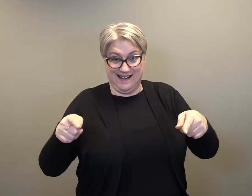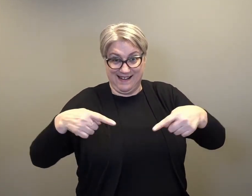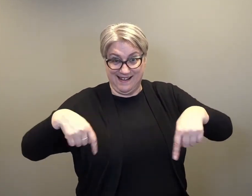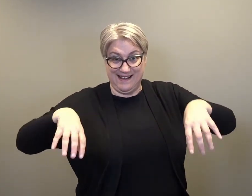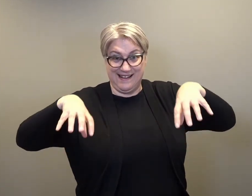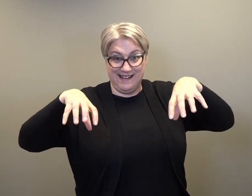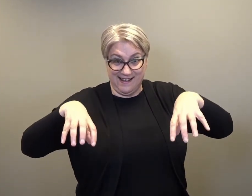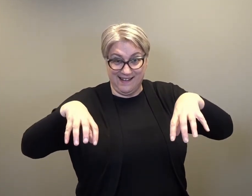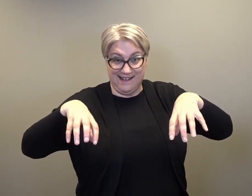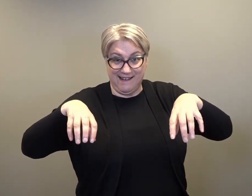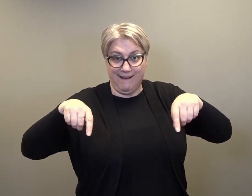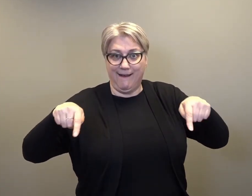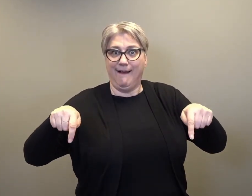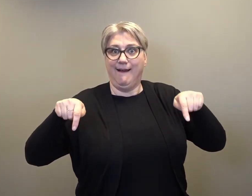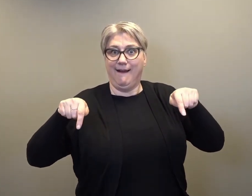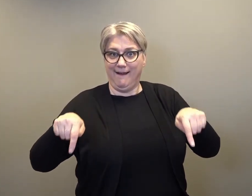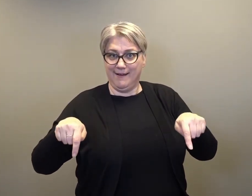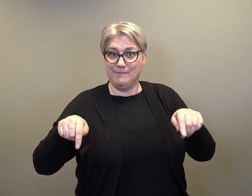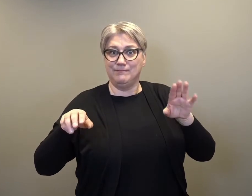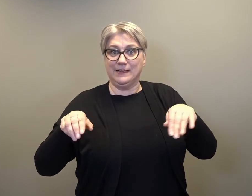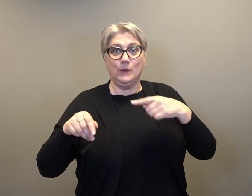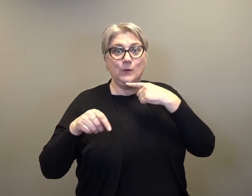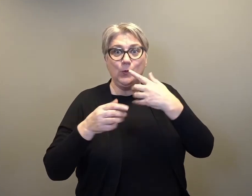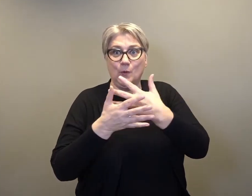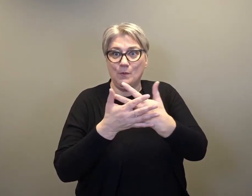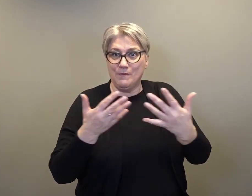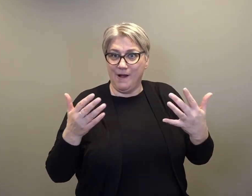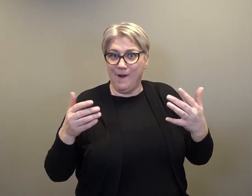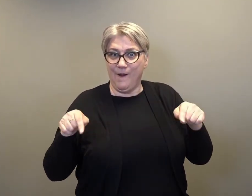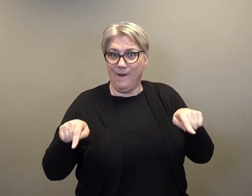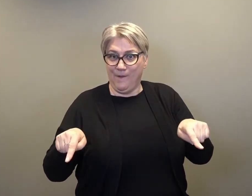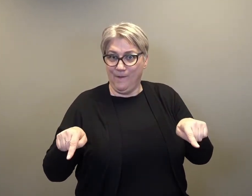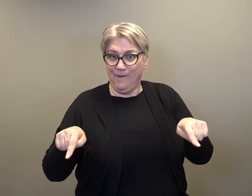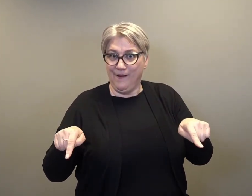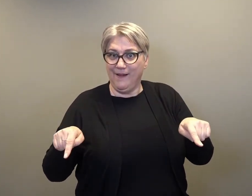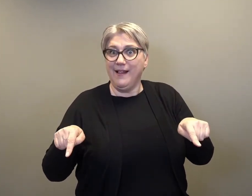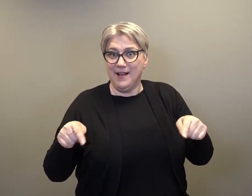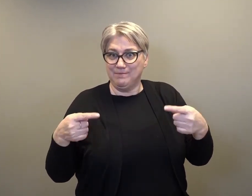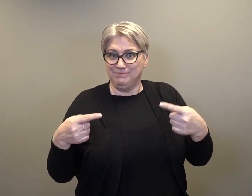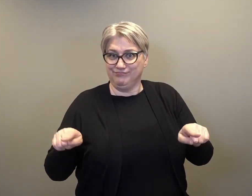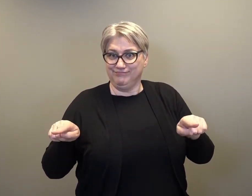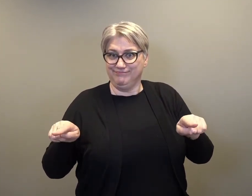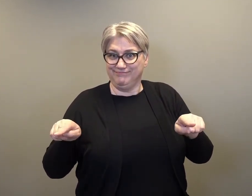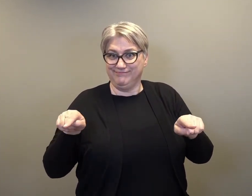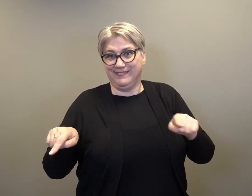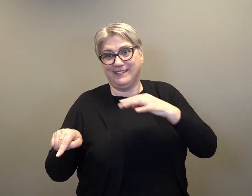er að á bak við tungumálin, það er annars vegar talaða íslensku